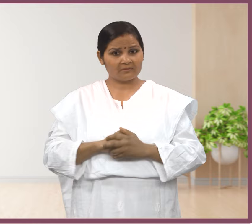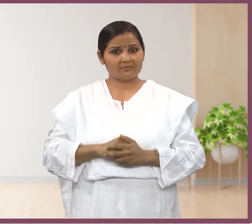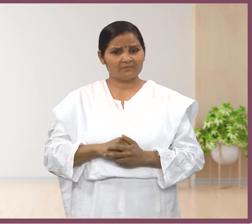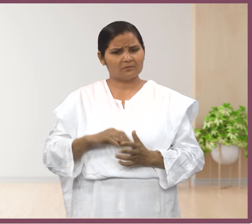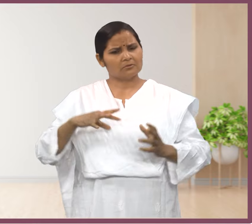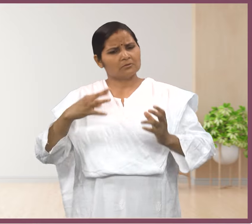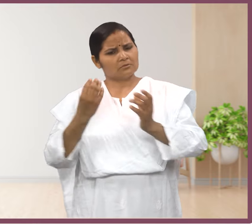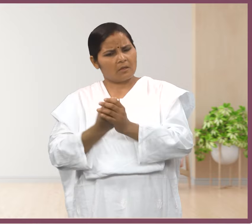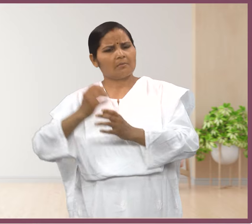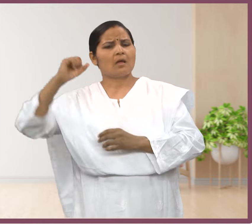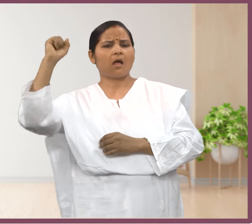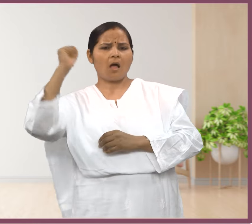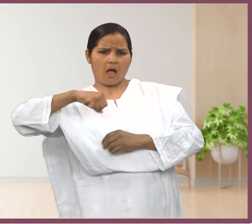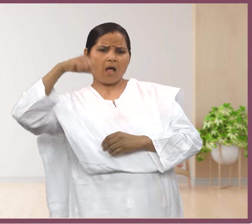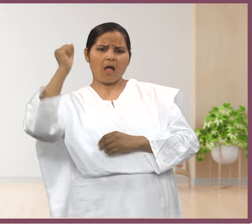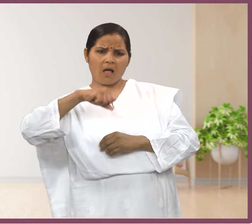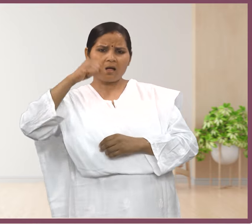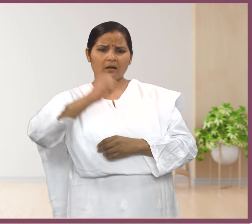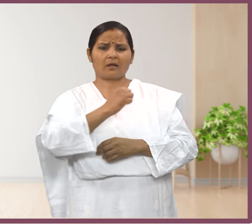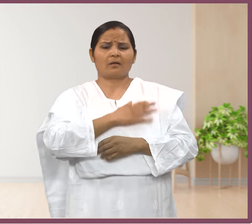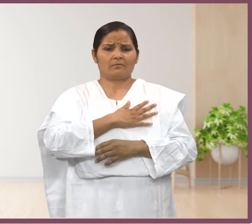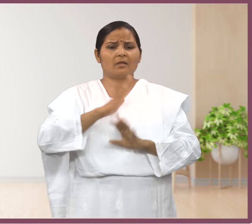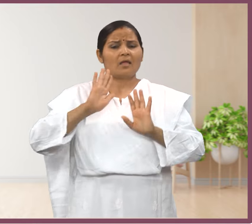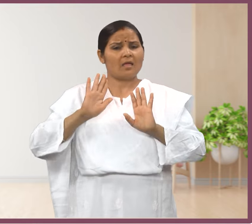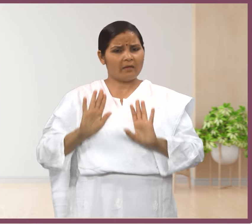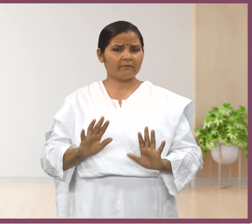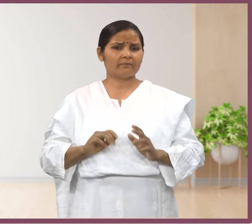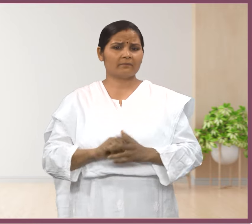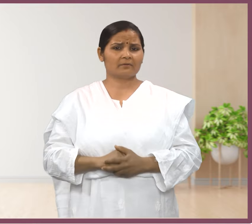అందరూ అన్నారు అవును, మాకు విశ్వాసం ఉంది,